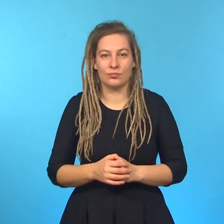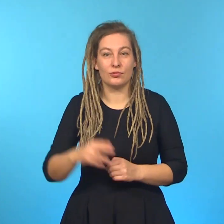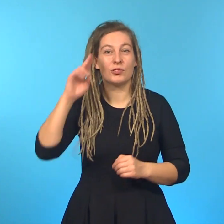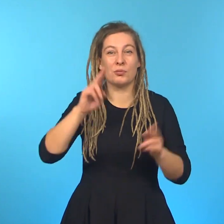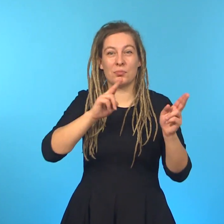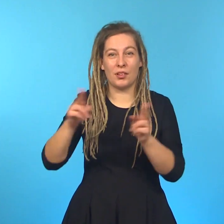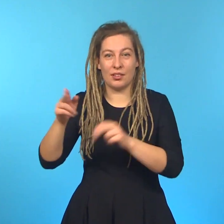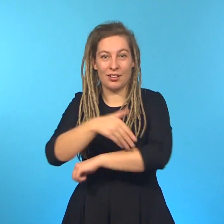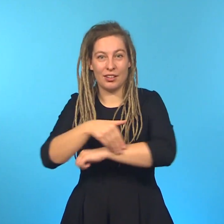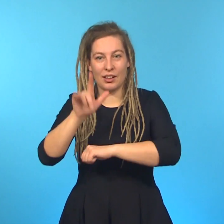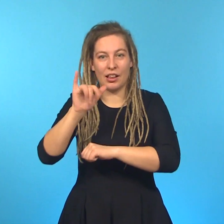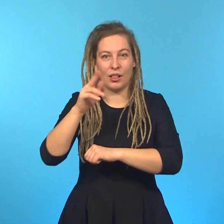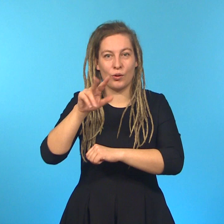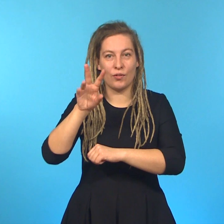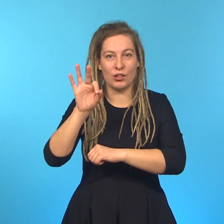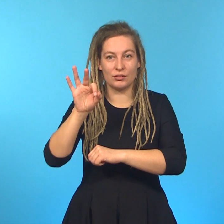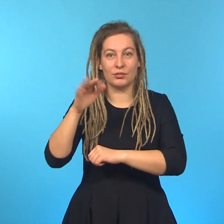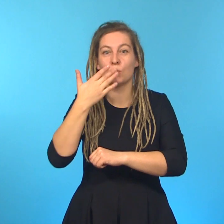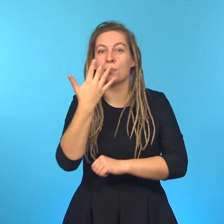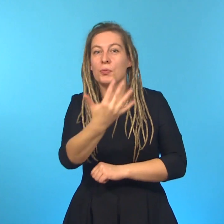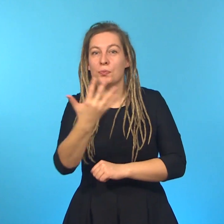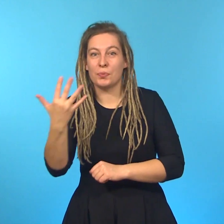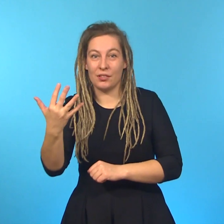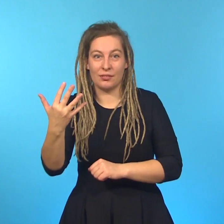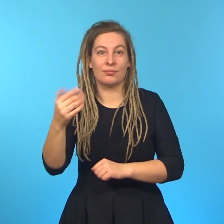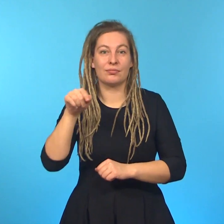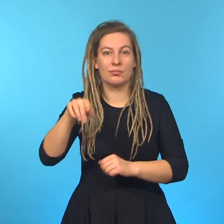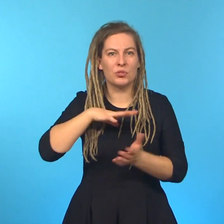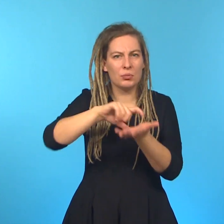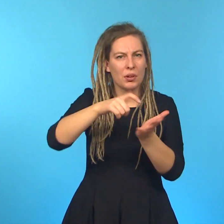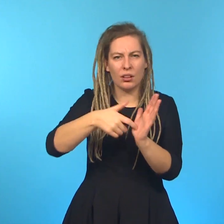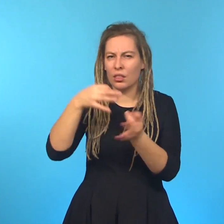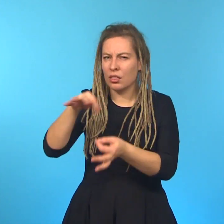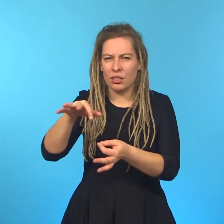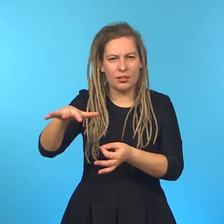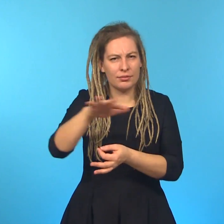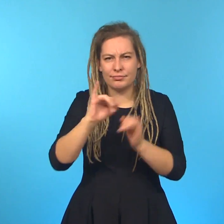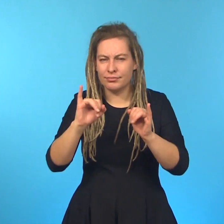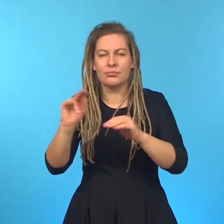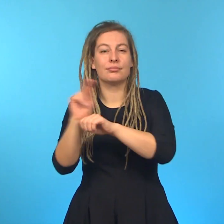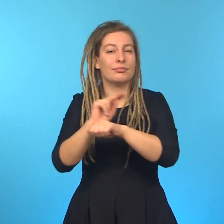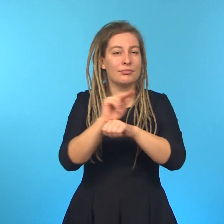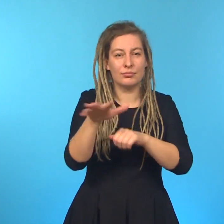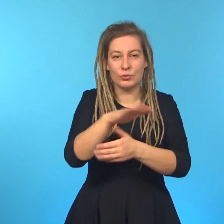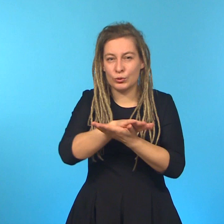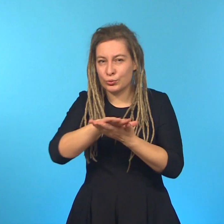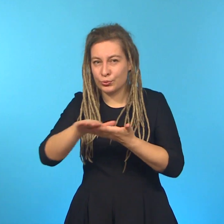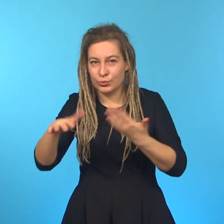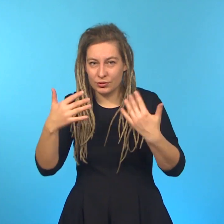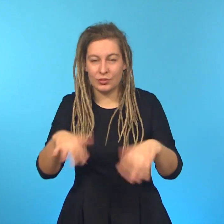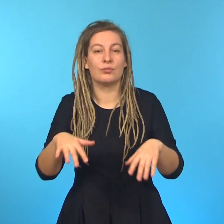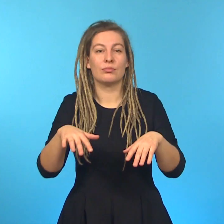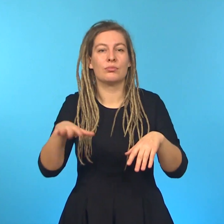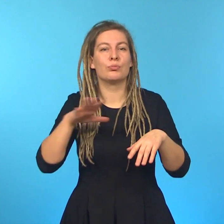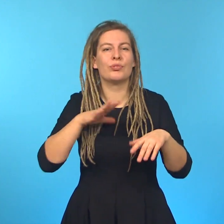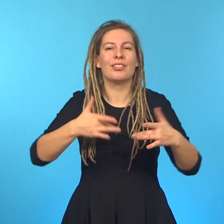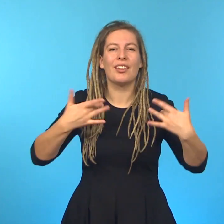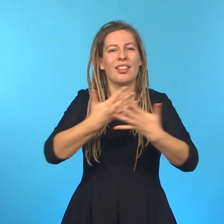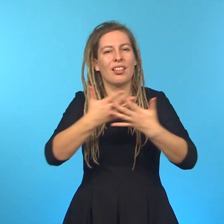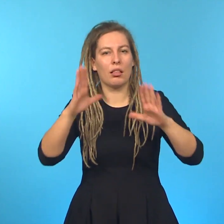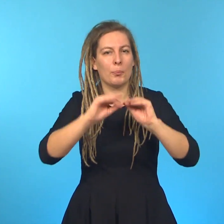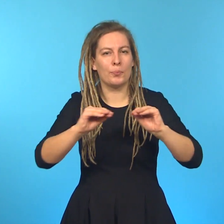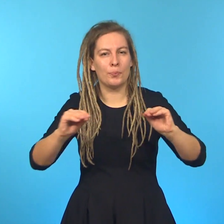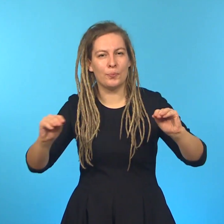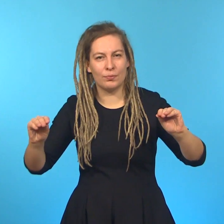Suremontavus patalpas kurčiųjų bendrabutyje Linkuvos gatvės 55 name, buvo atgaivinta prigesusi kultūrinė